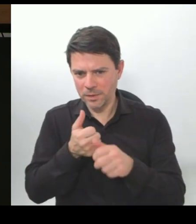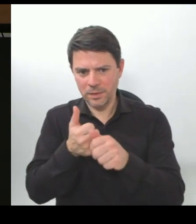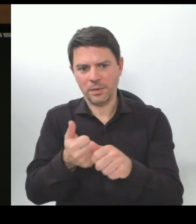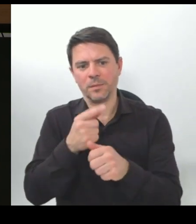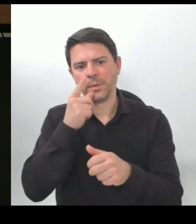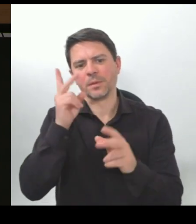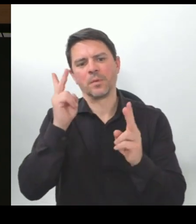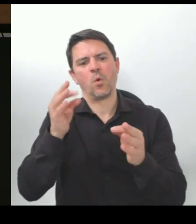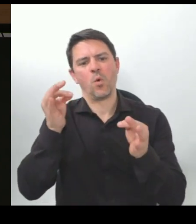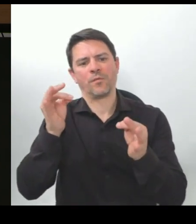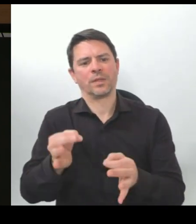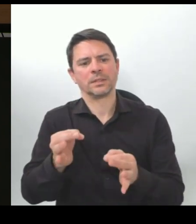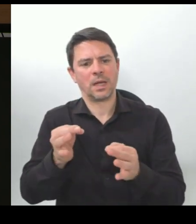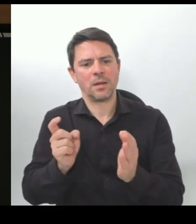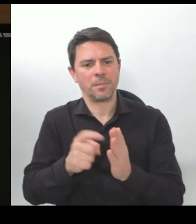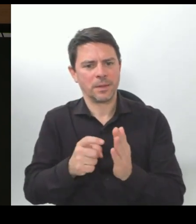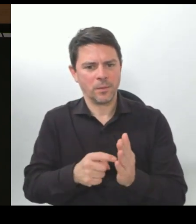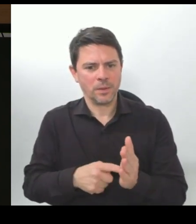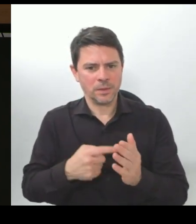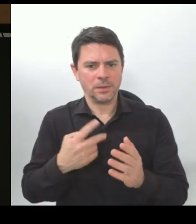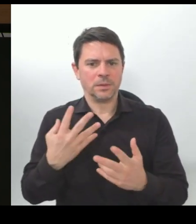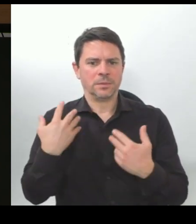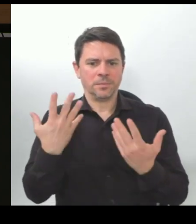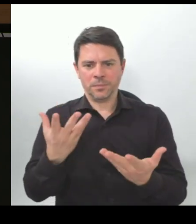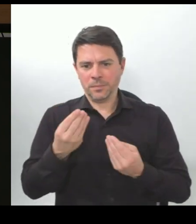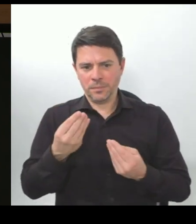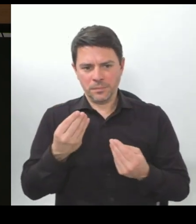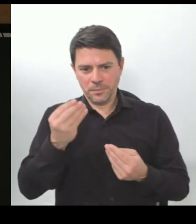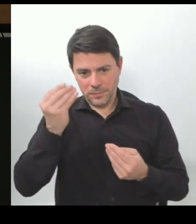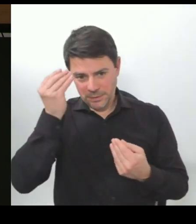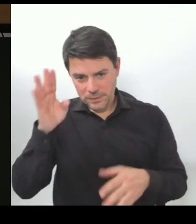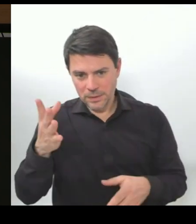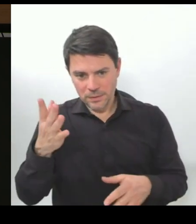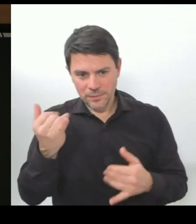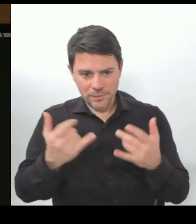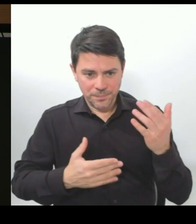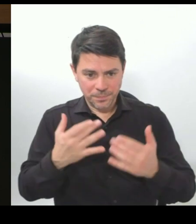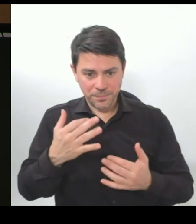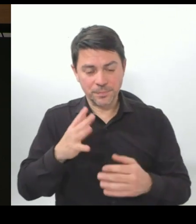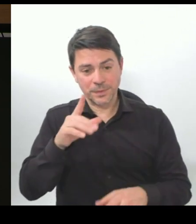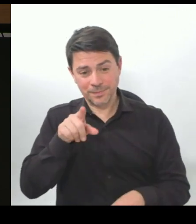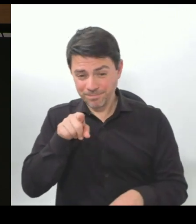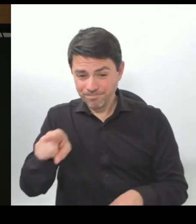Leute aber die bekommen, die ich genannt habe, bekommen dieses Geld gerade nicht.